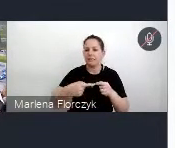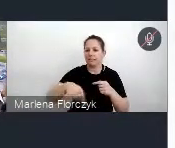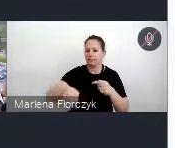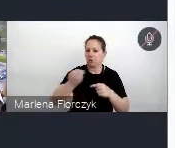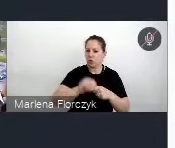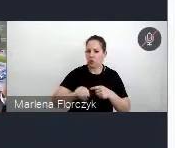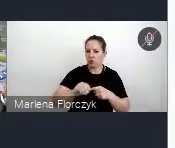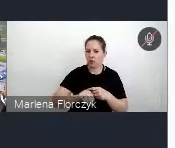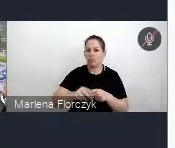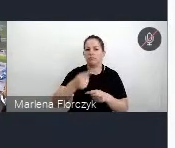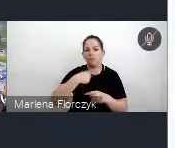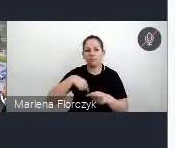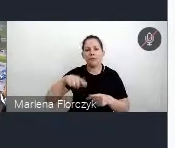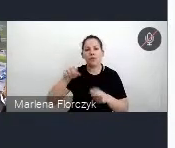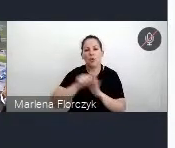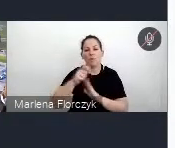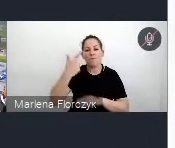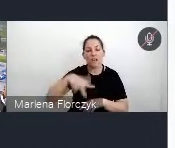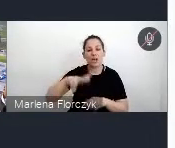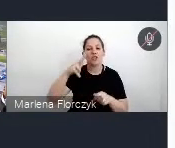aby do 2024 roku